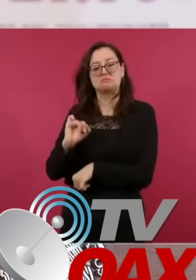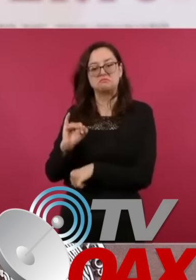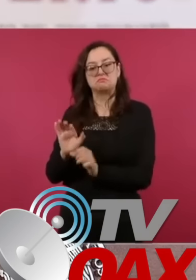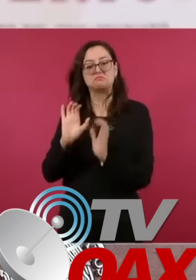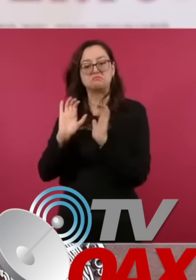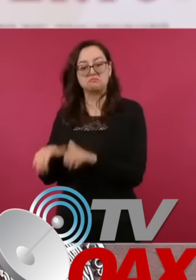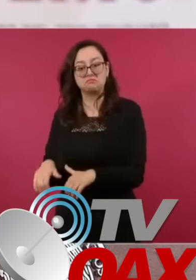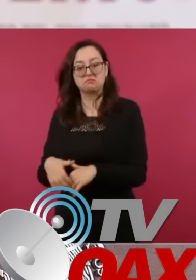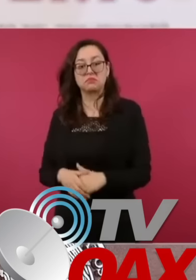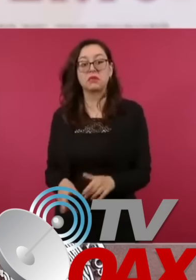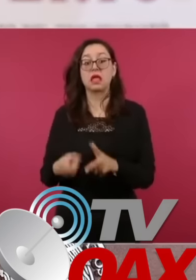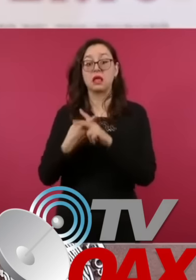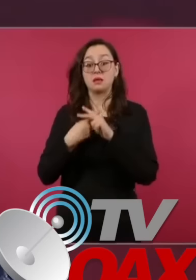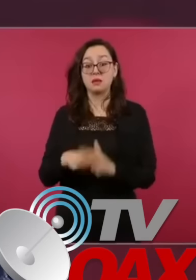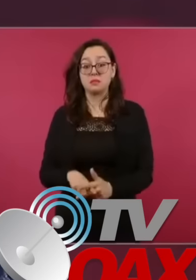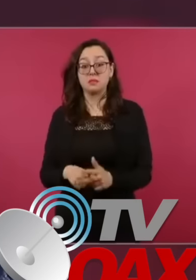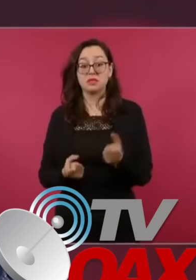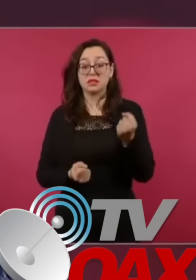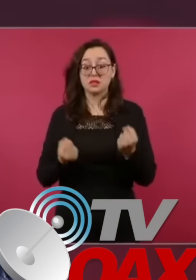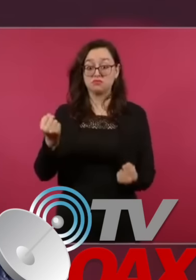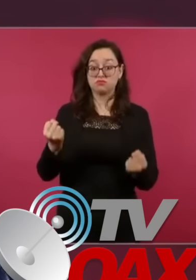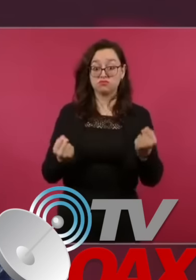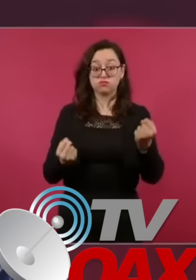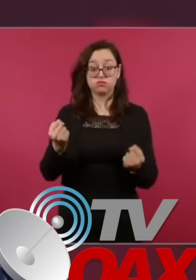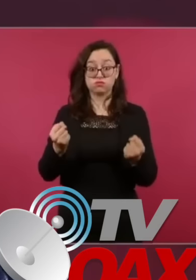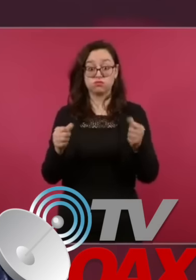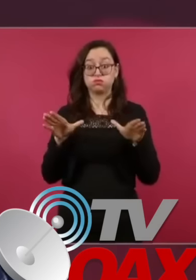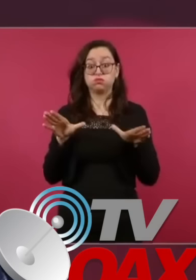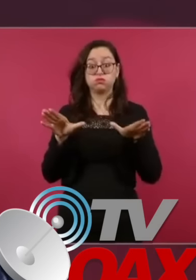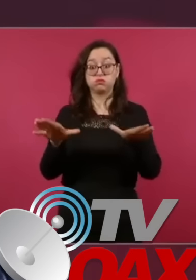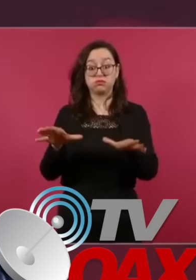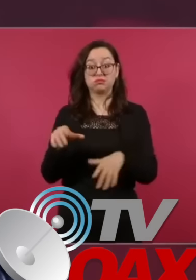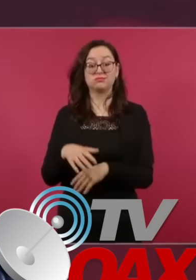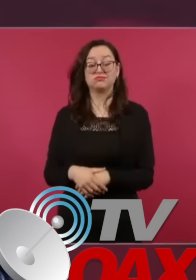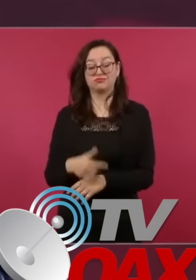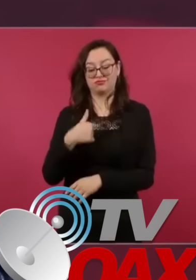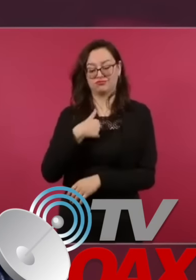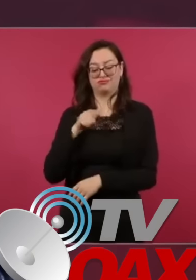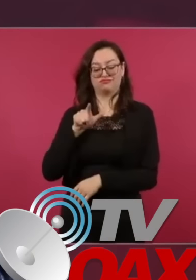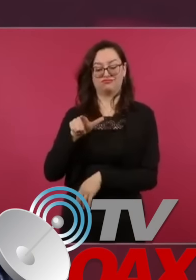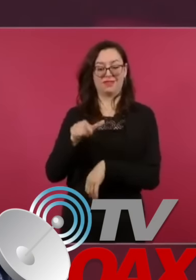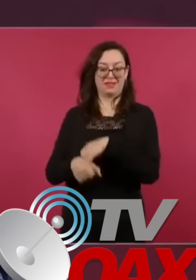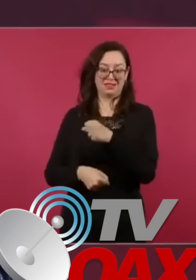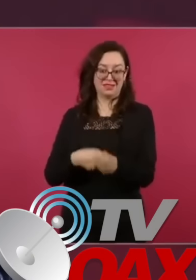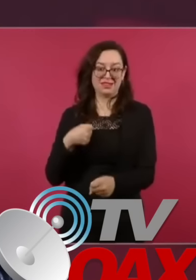un avión biplano el stirman todavía hay algunos que siguen para vuelos de exhibición operativos